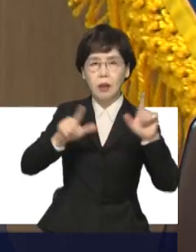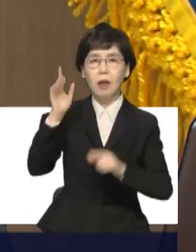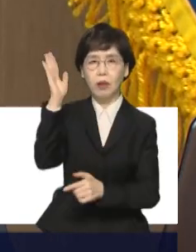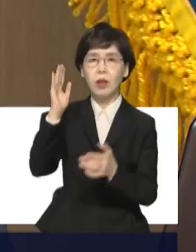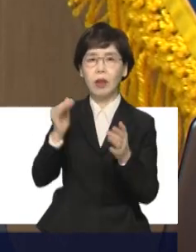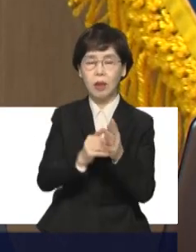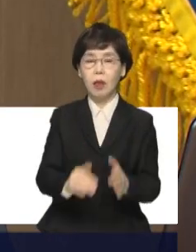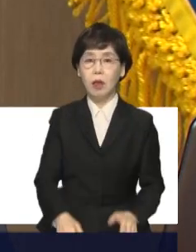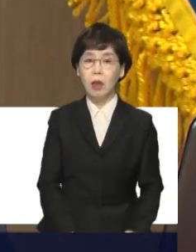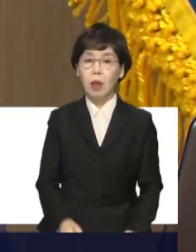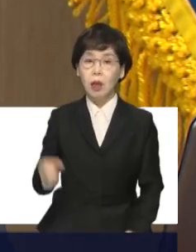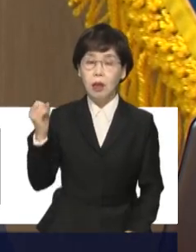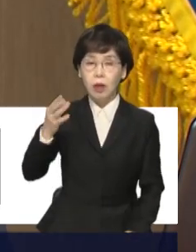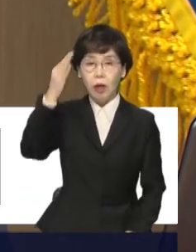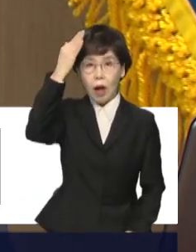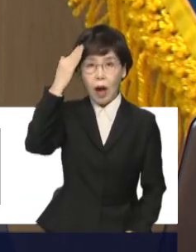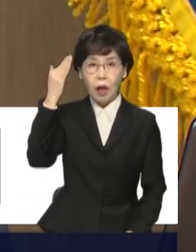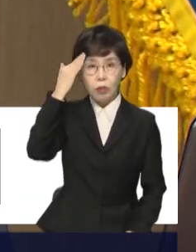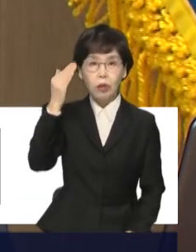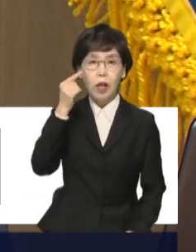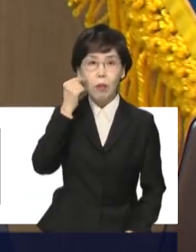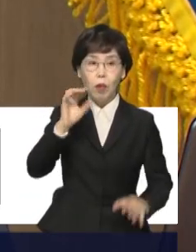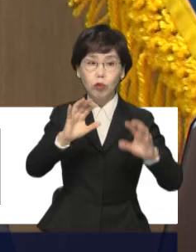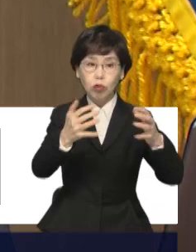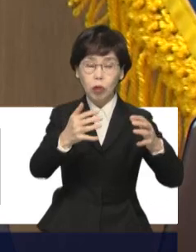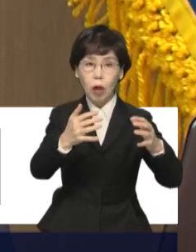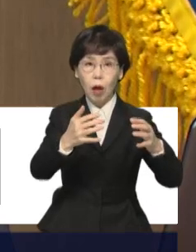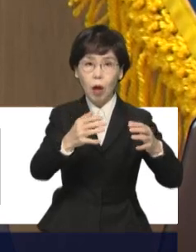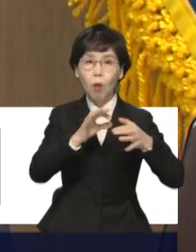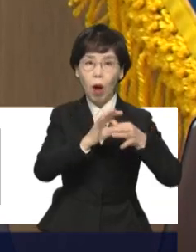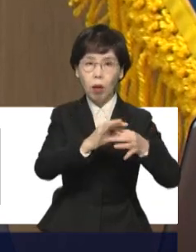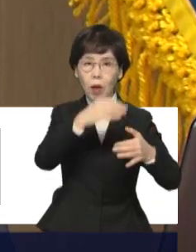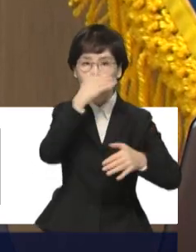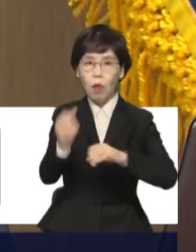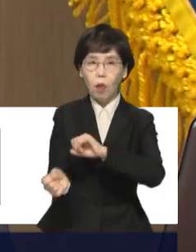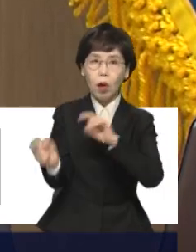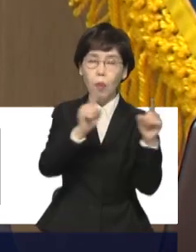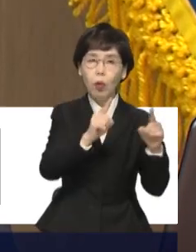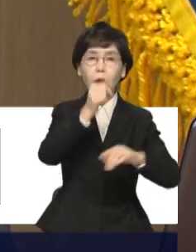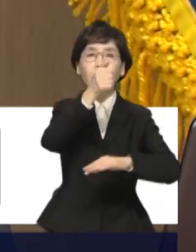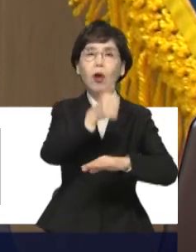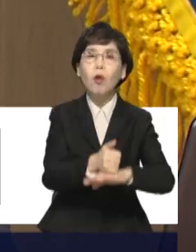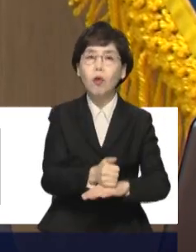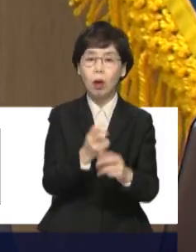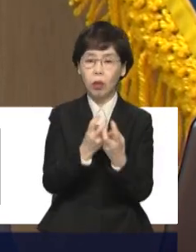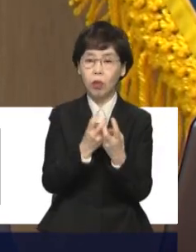그리고 한일 국교 정상화가 어떤 결과로 귀결될지는 우리의 자세와 각오에 달려